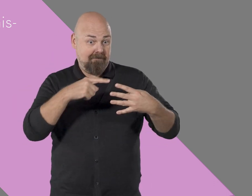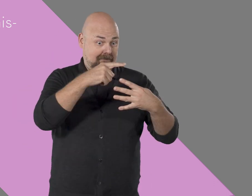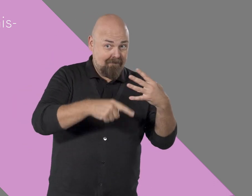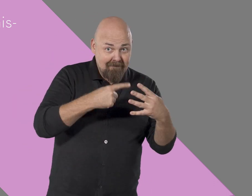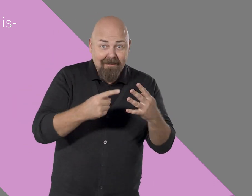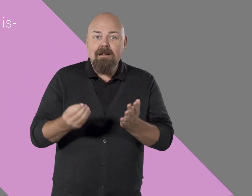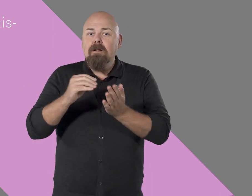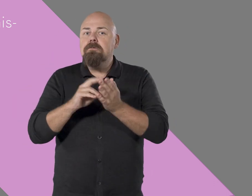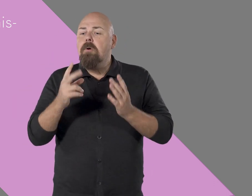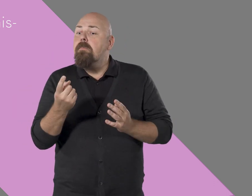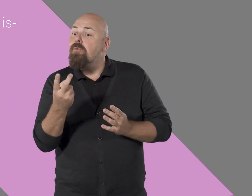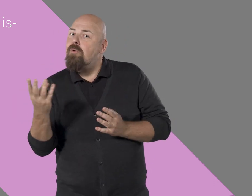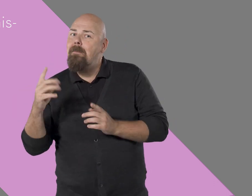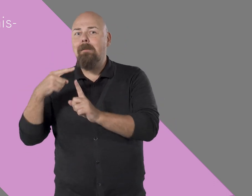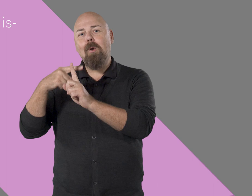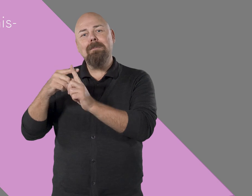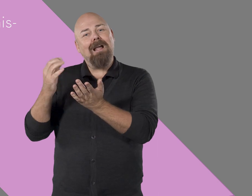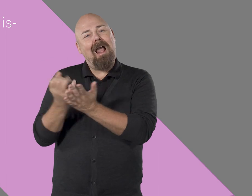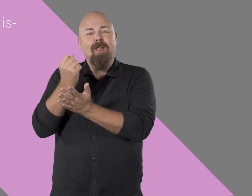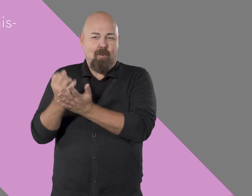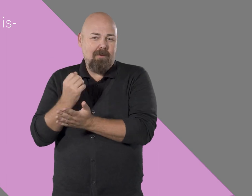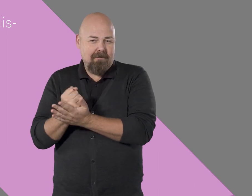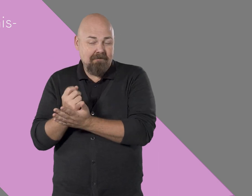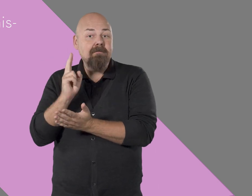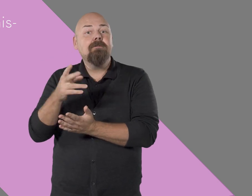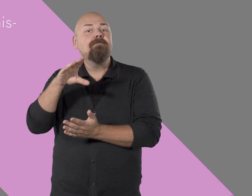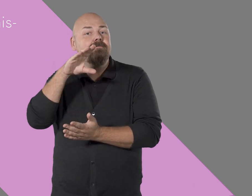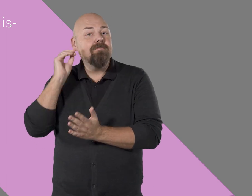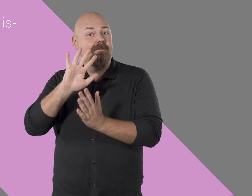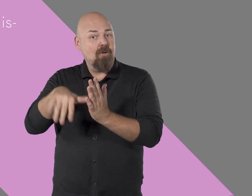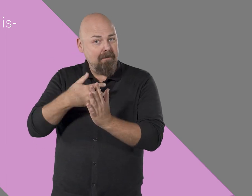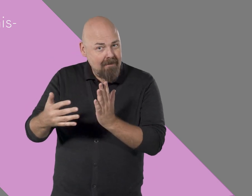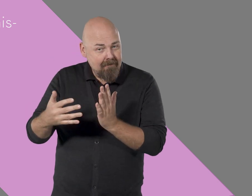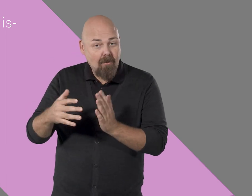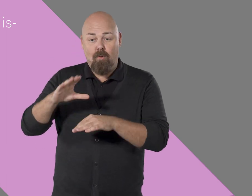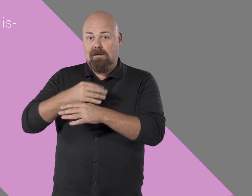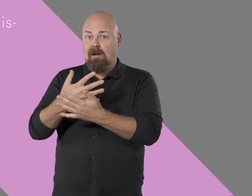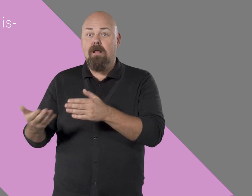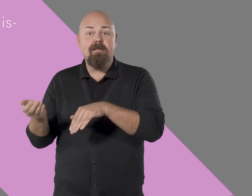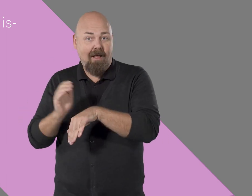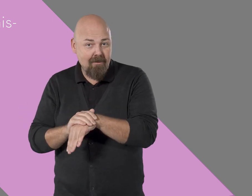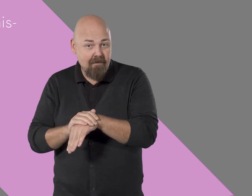Myös suomenruotsalaisen viittomakielen ja ruotsin kielen taito -